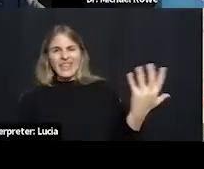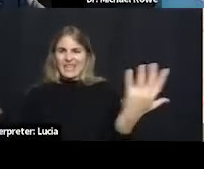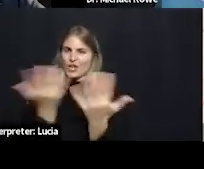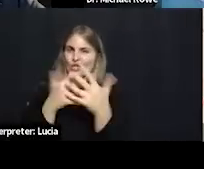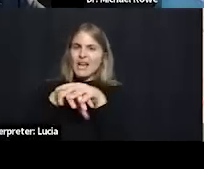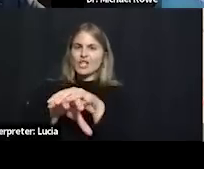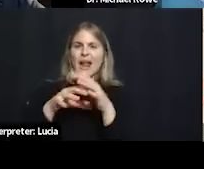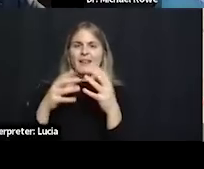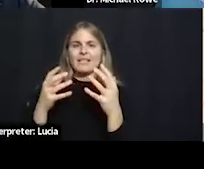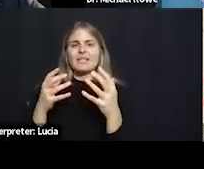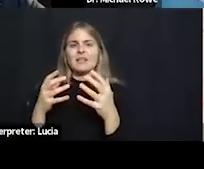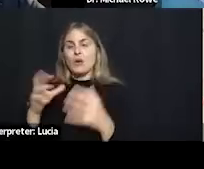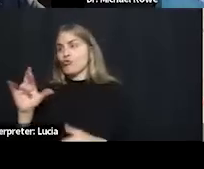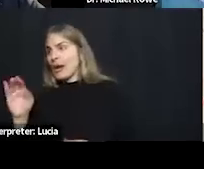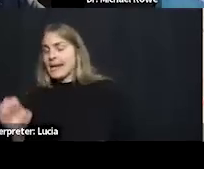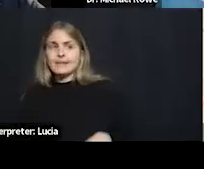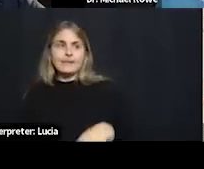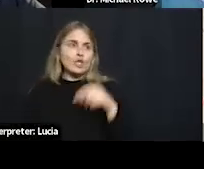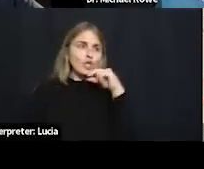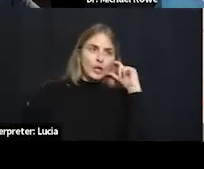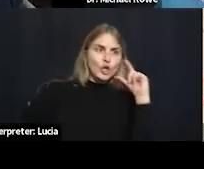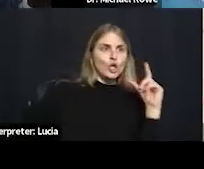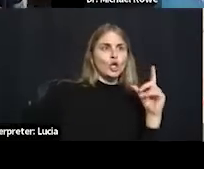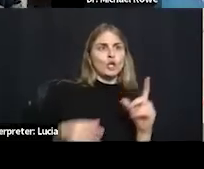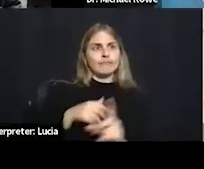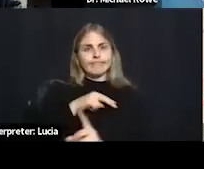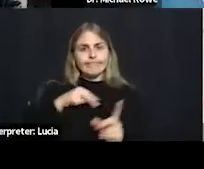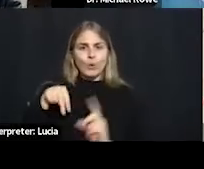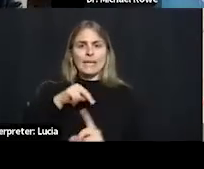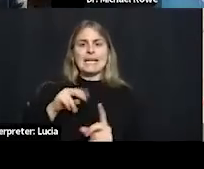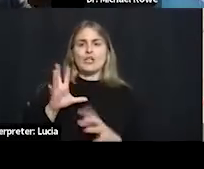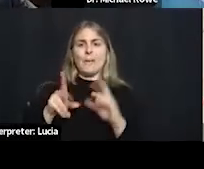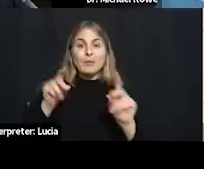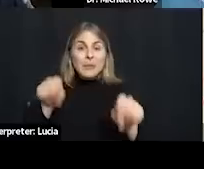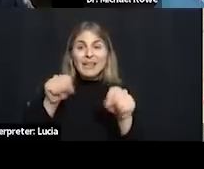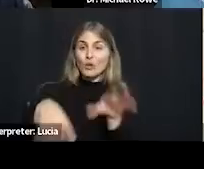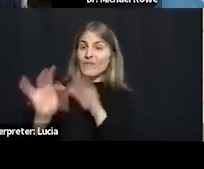relacionadas con la raza, el género y la orientación sexual. La capacidad de las personas para encontrar a alguien que se parezca a ellos...